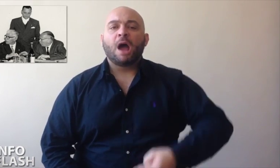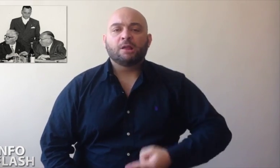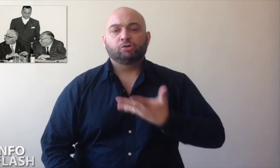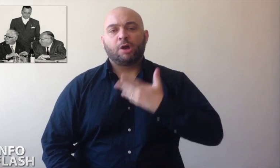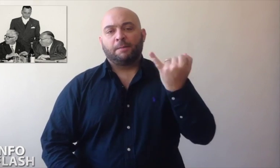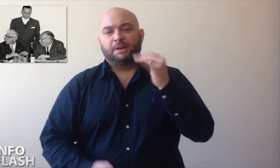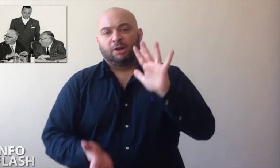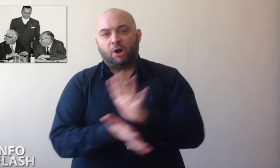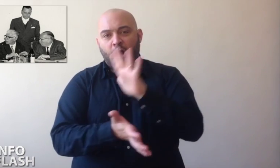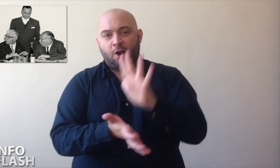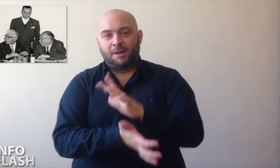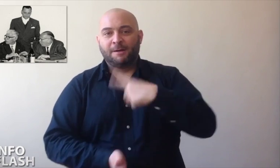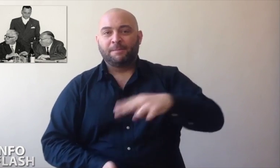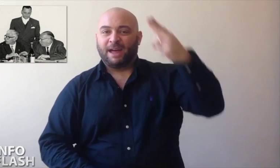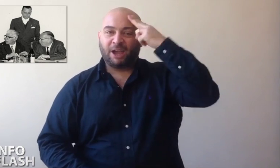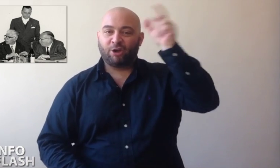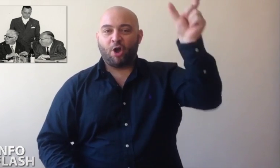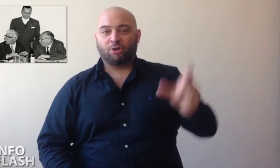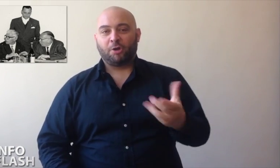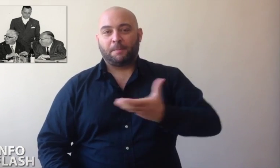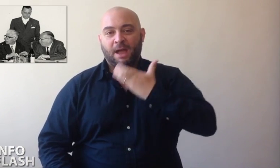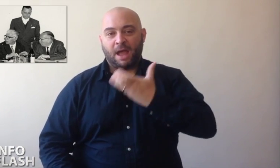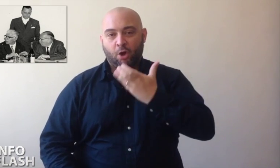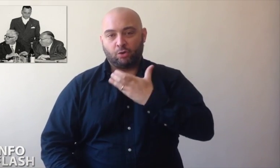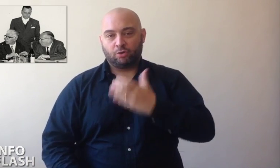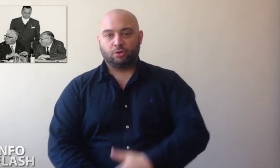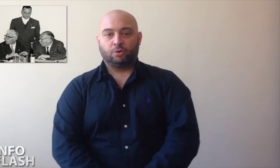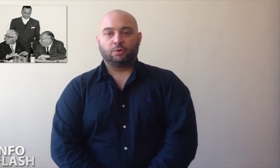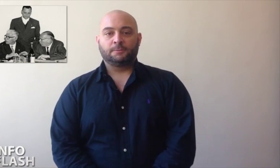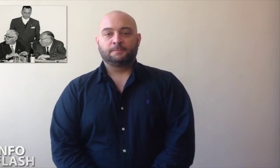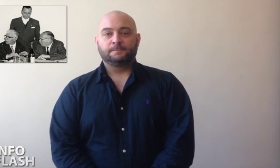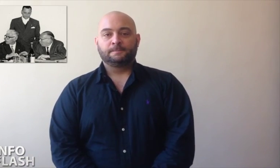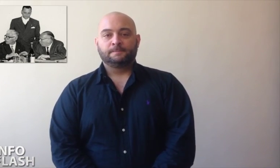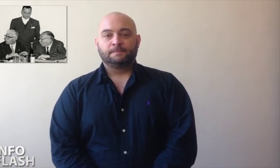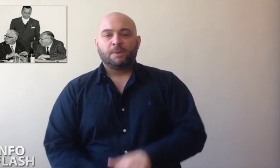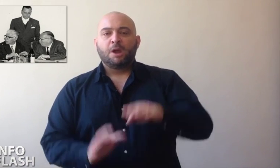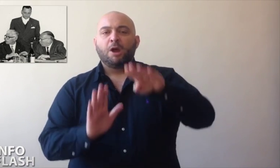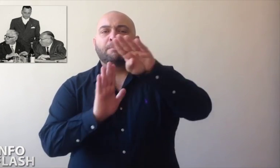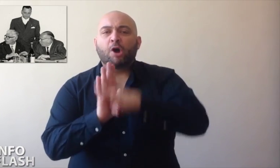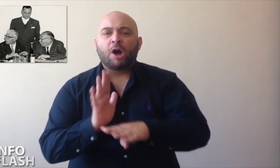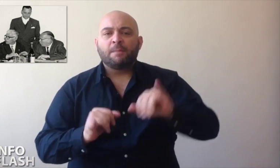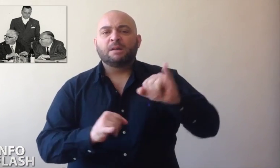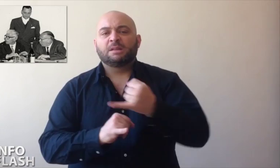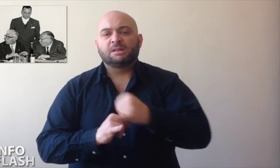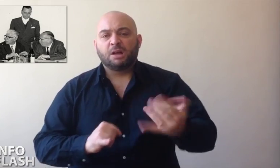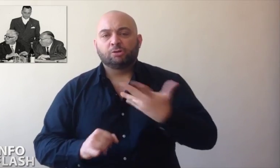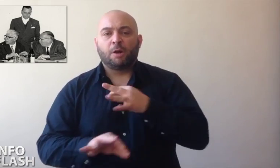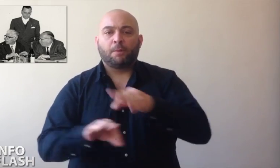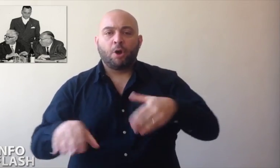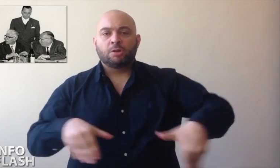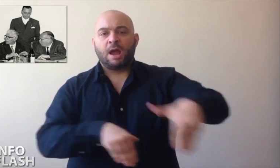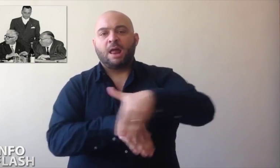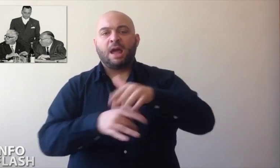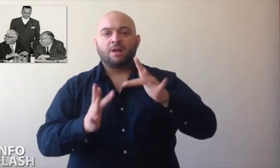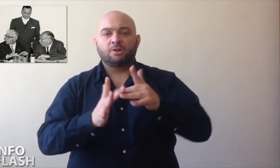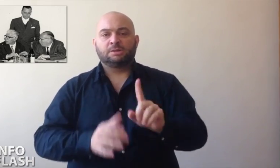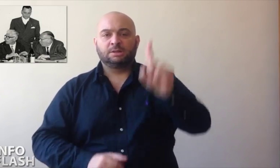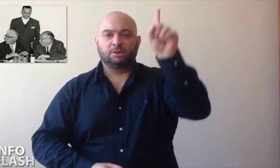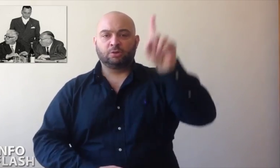In giornata c'è una piccola festa in ricordo di Antonio Magarotto Il programma dettagliato lo trovate in allegato nel sito